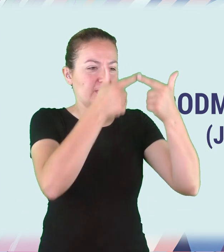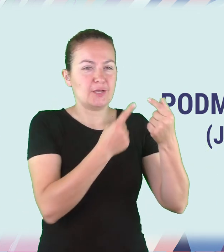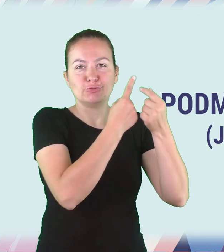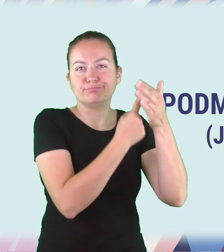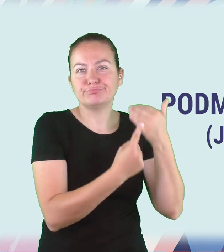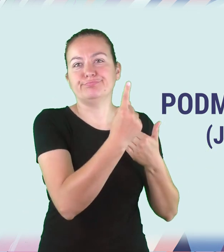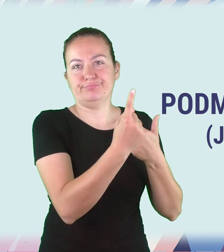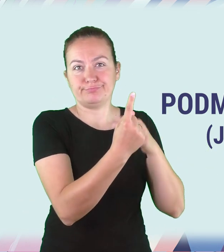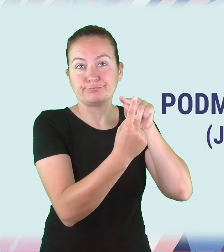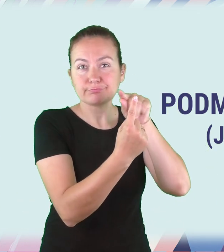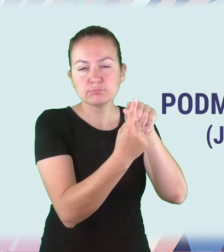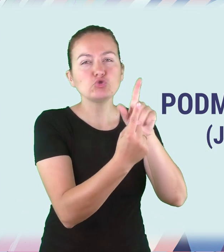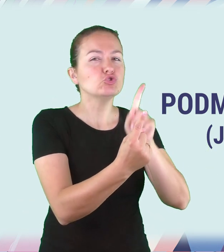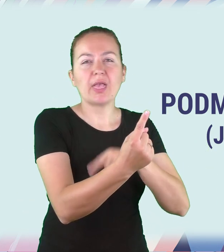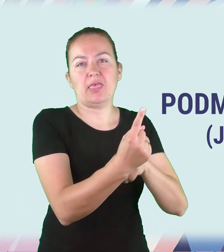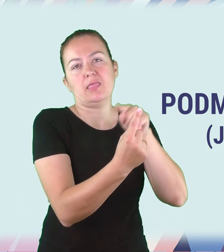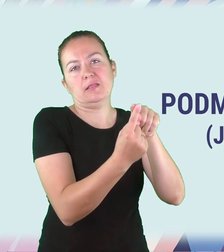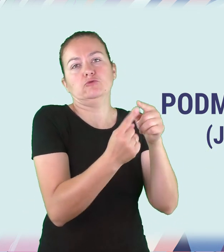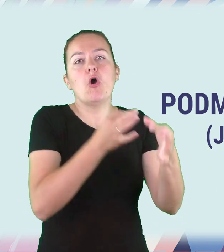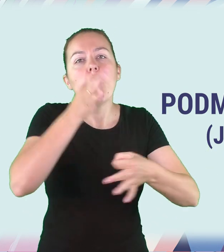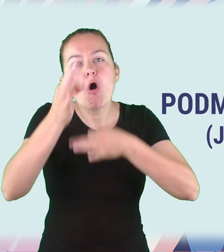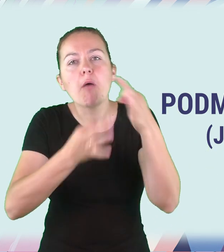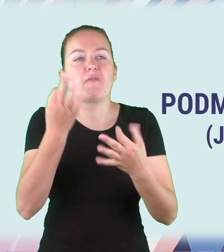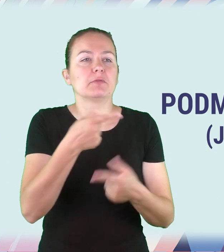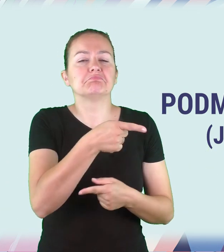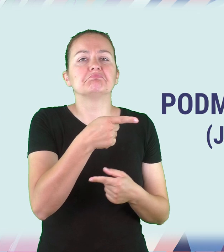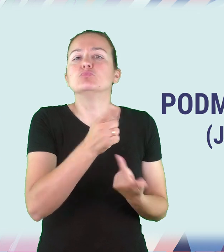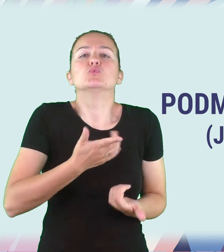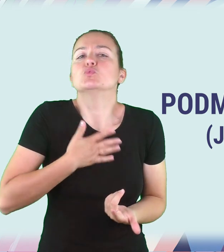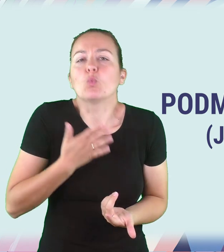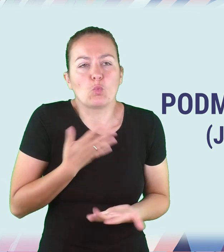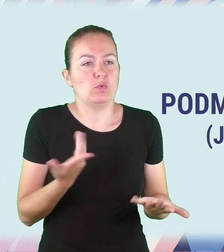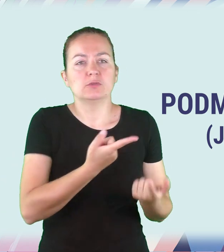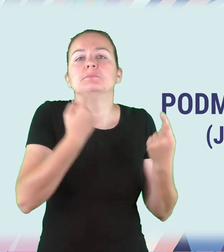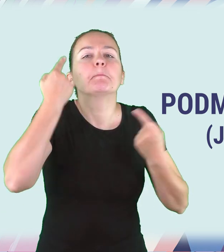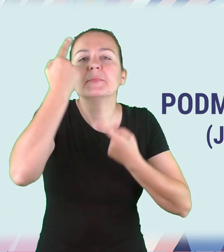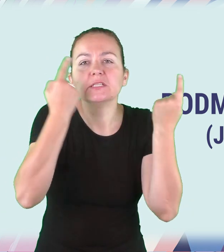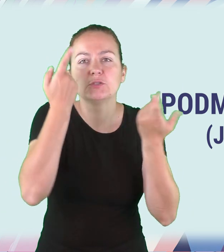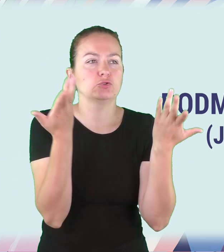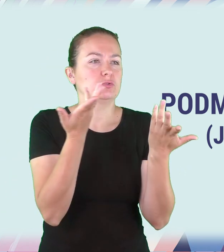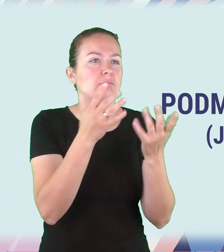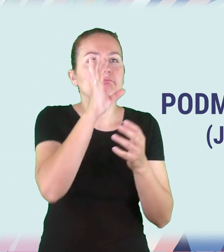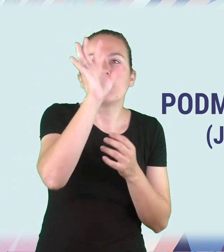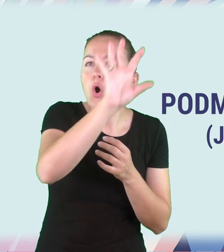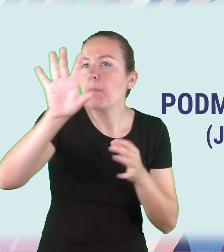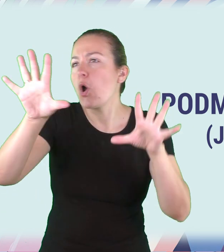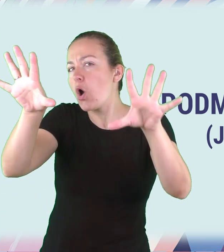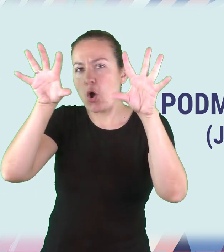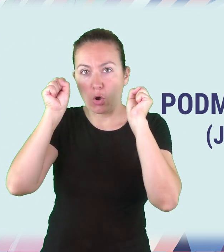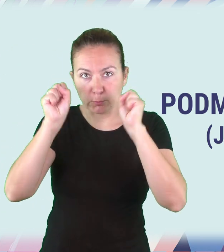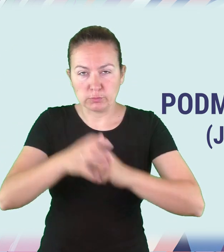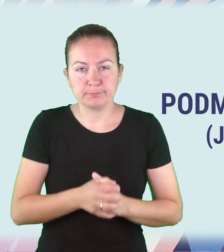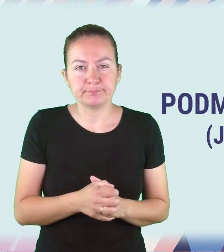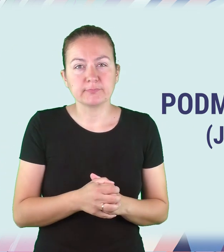Najczęściej podmiot liryczny mówi o tym, co czuje, co myśli, jak coś rozumie.